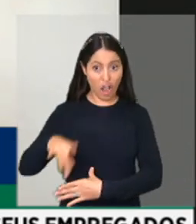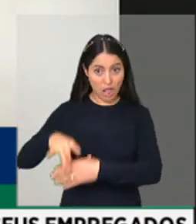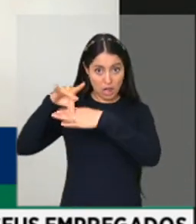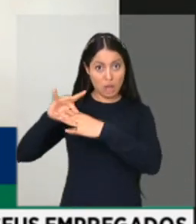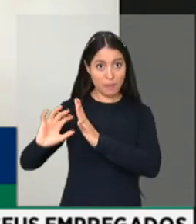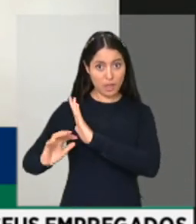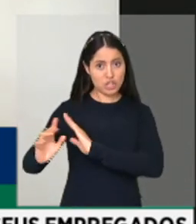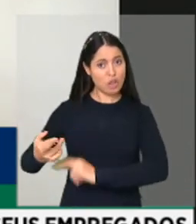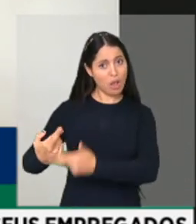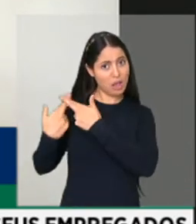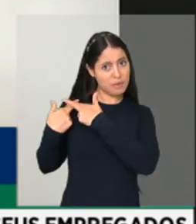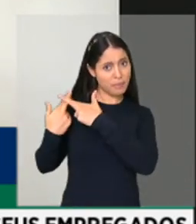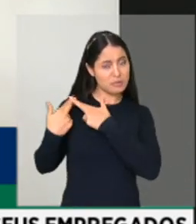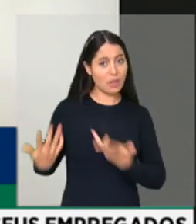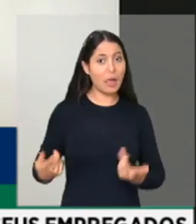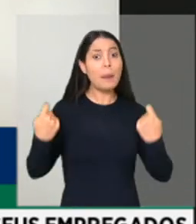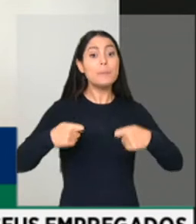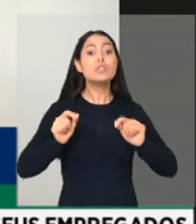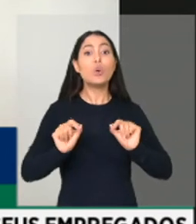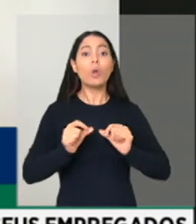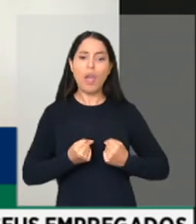RESPONSÁVEIS, TEMOS QUE LEVAR UMA PALAVRA DE ALENTO PARA AS PESSOAS, E NÃO SÓ A DESGRAÇ